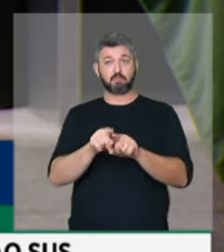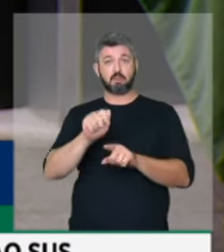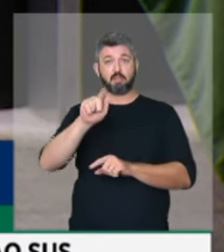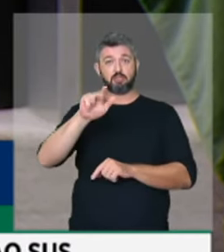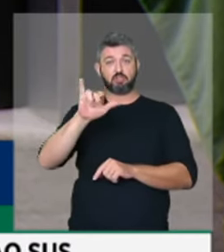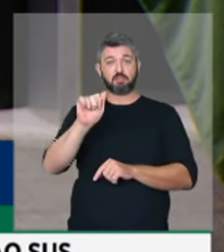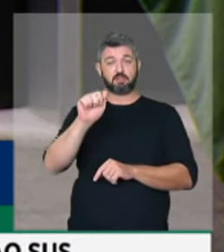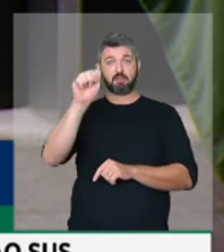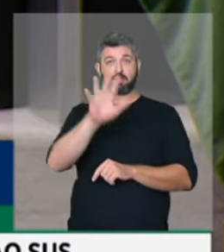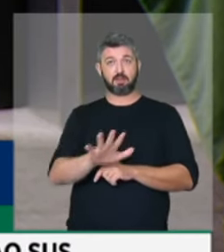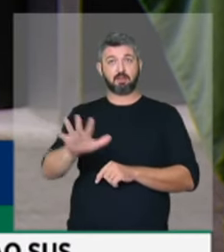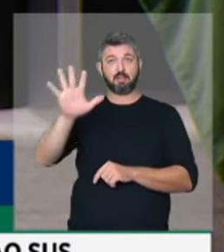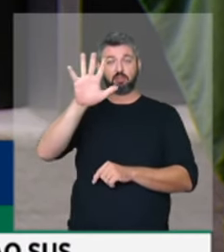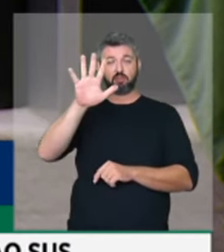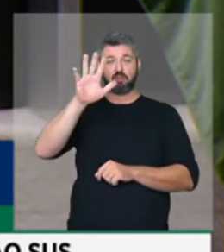E PARTICIPOU DO PROCESSO DE DESCOBERTA DE PETRÓLEO NO